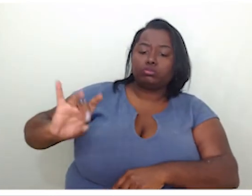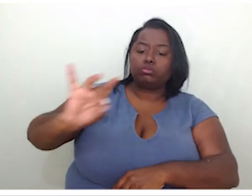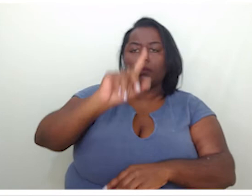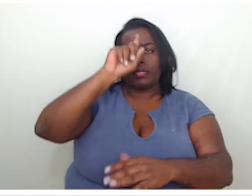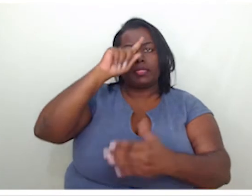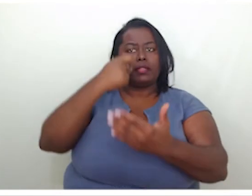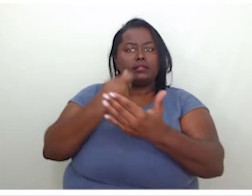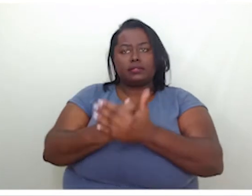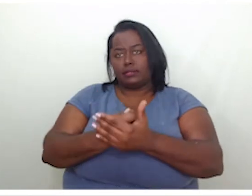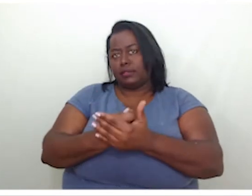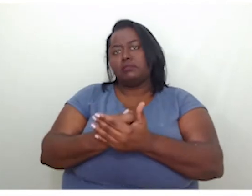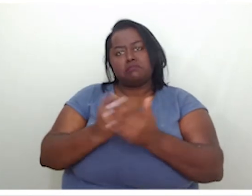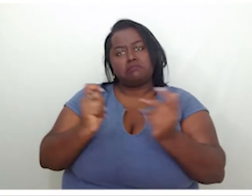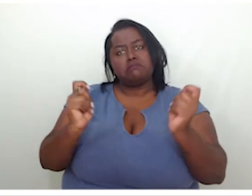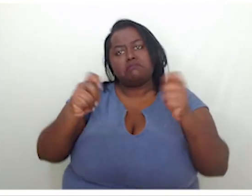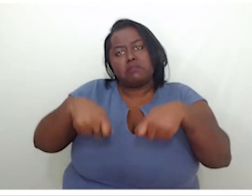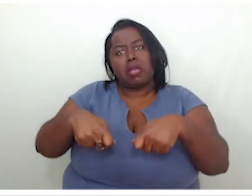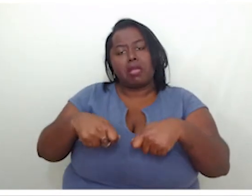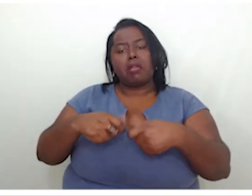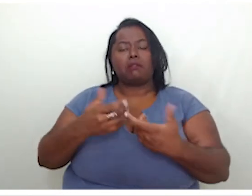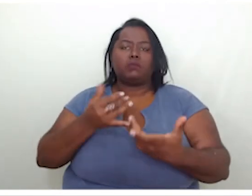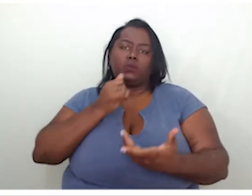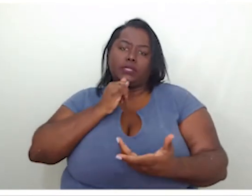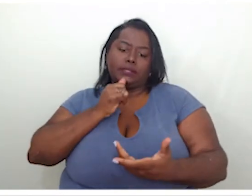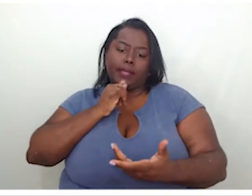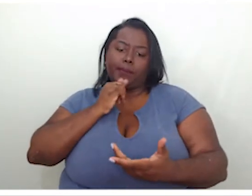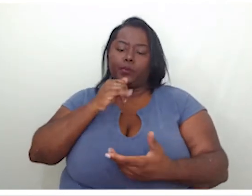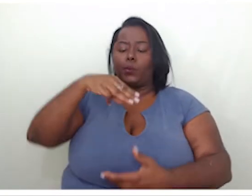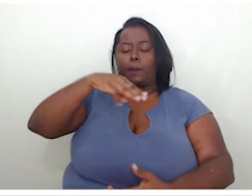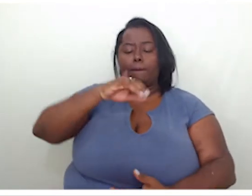Depende totalmente de ellos lo que quieren usar,